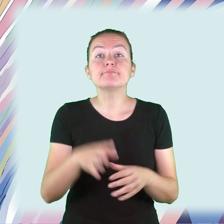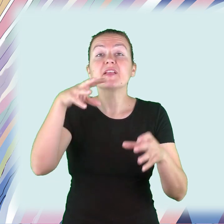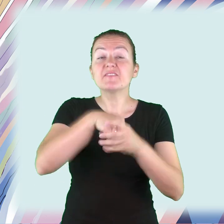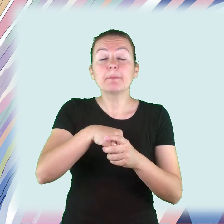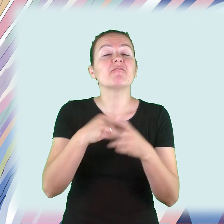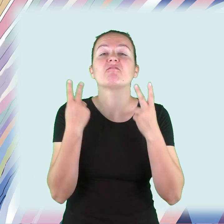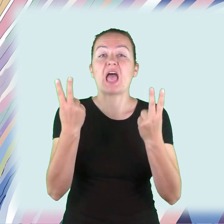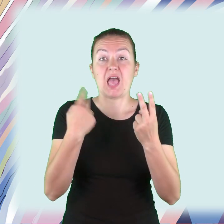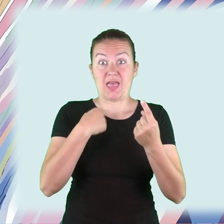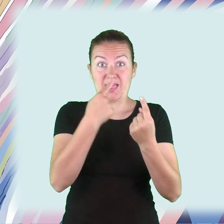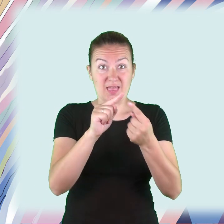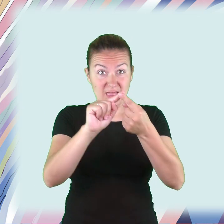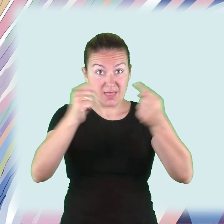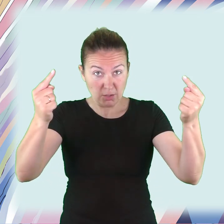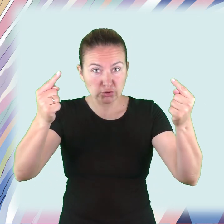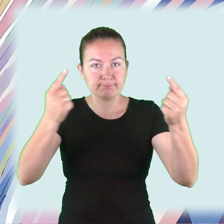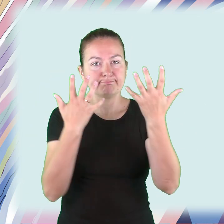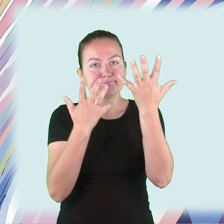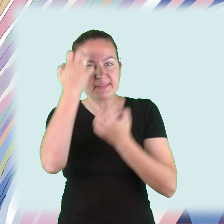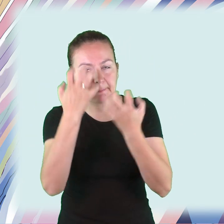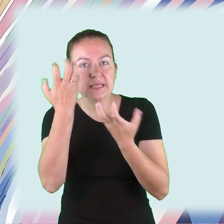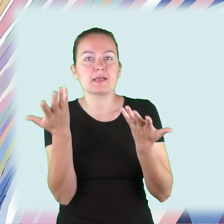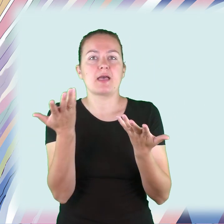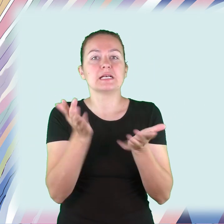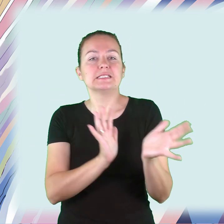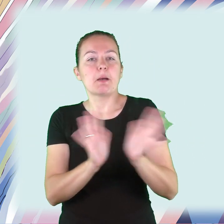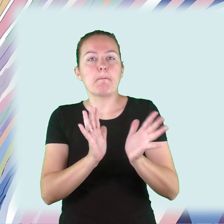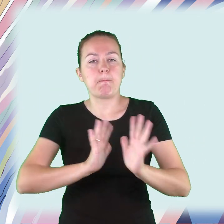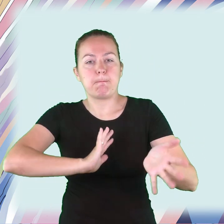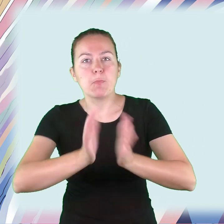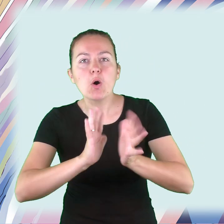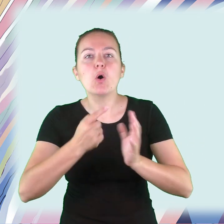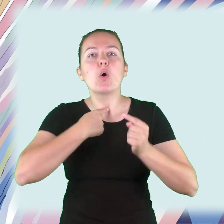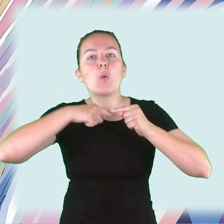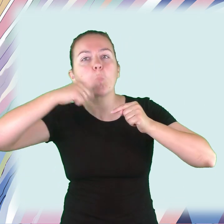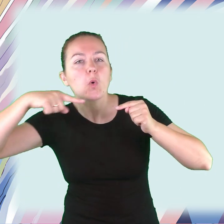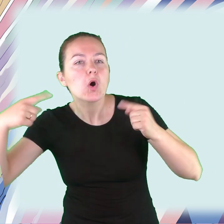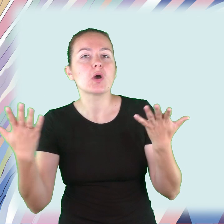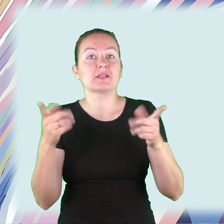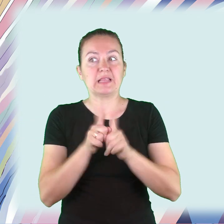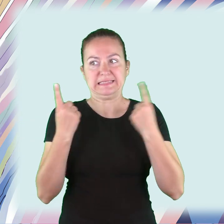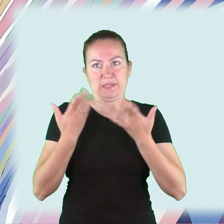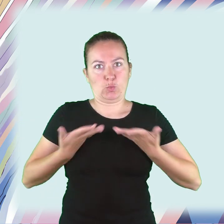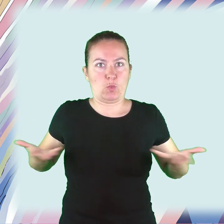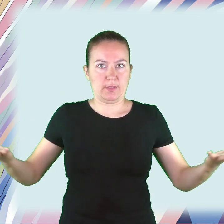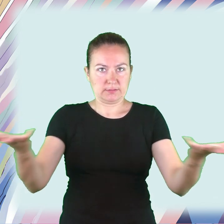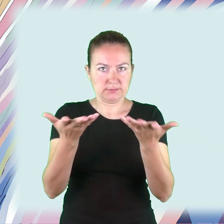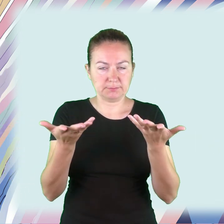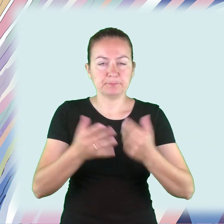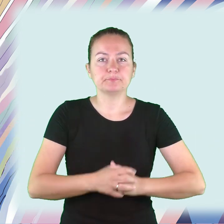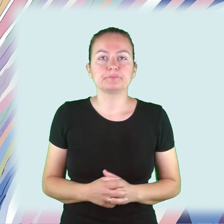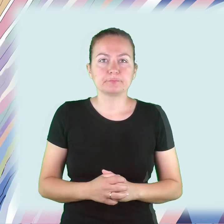W ironii korzysta się z mimiki, brzmienia głosu i okoliczności (z tego, co się akurat dzieje).